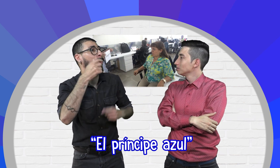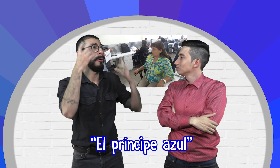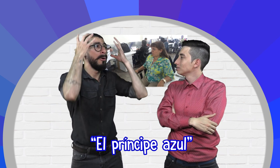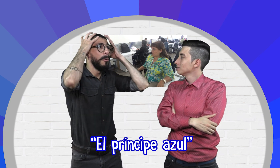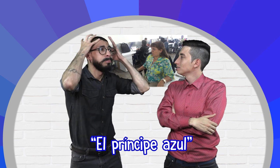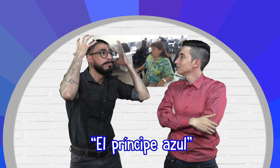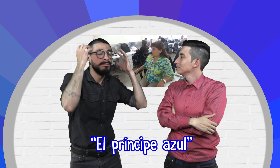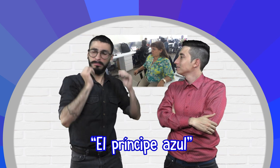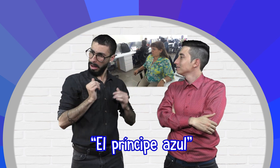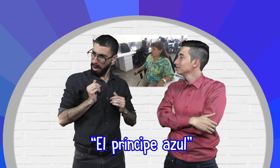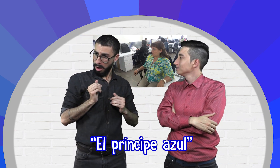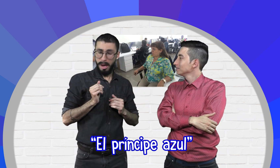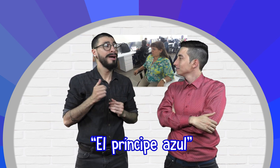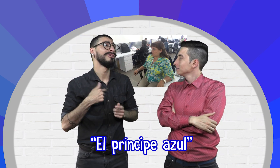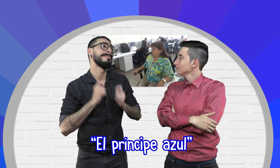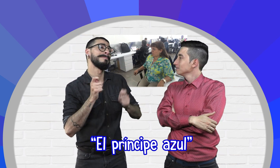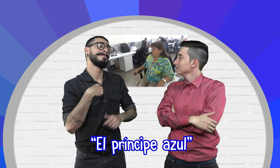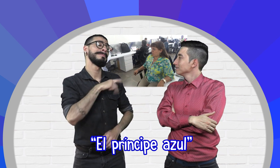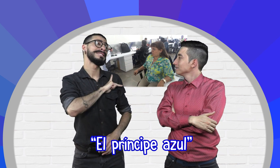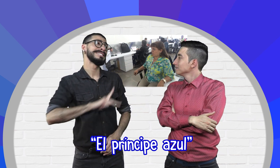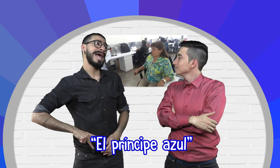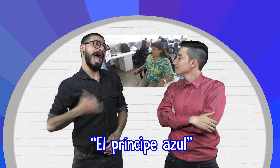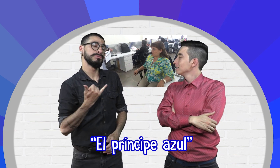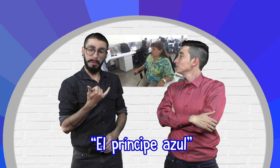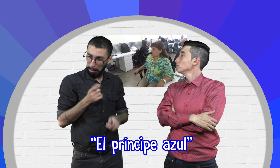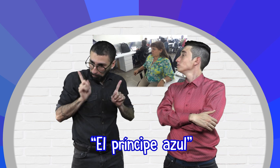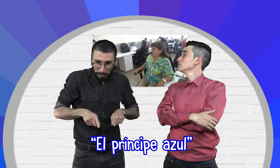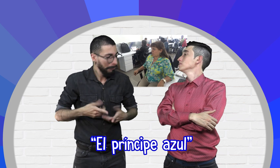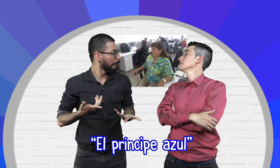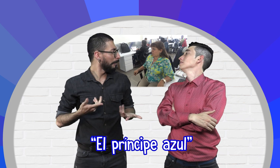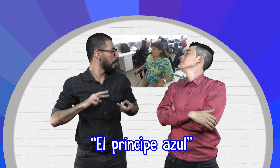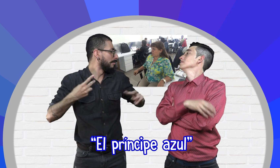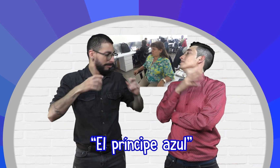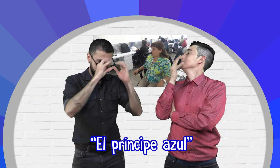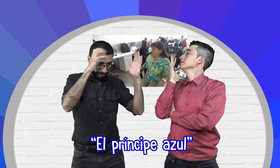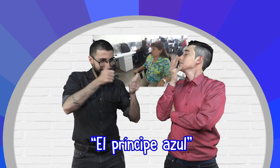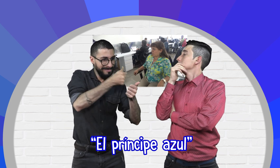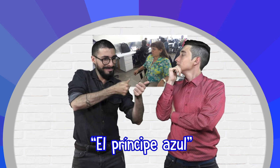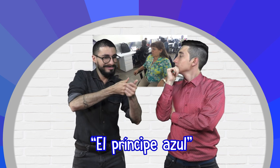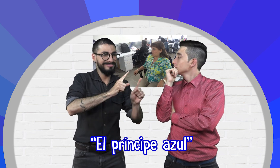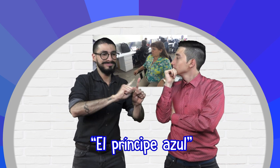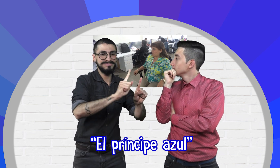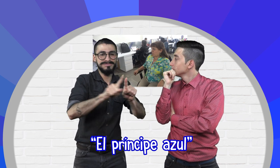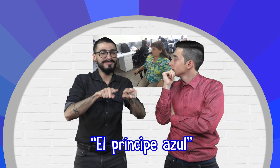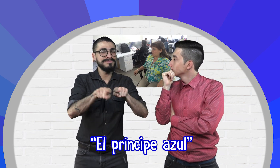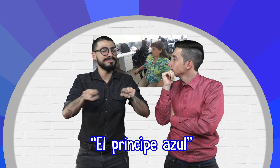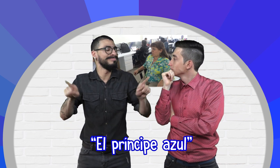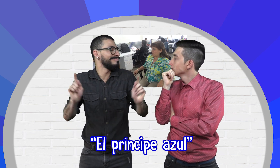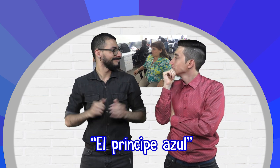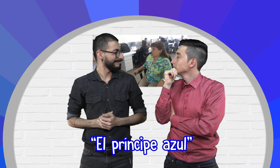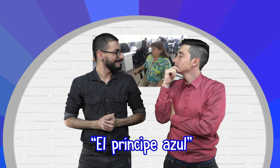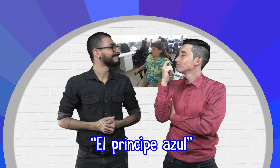y con cabeza grande, ese es su príncipe azul. Por tanto, cada persona se imagina diferentes cosas en cuanto a su príncipe azul.